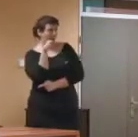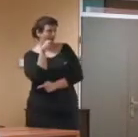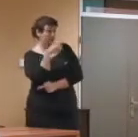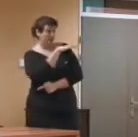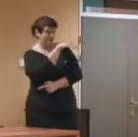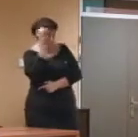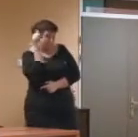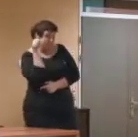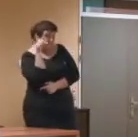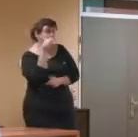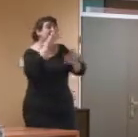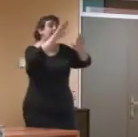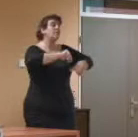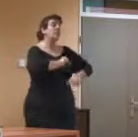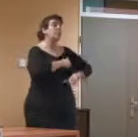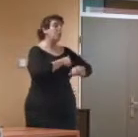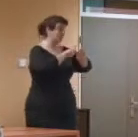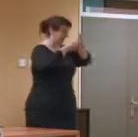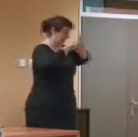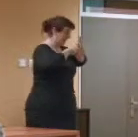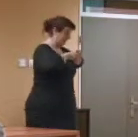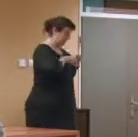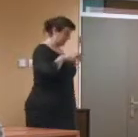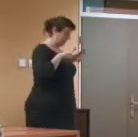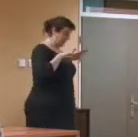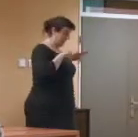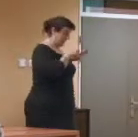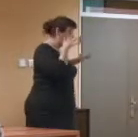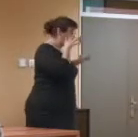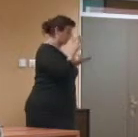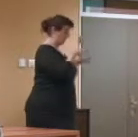Y cuando después Ángel Fenoll denunció a este empresario y la policía